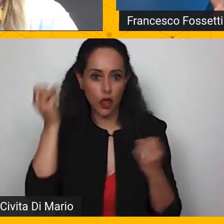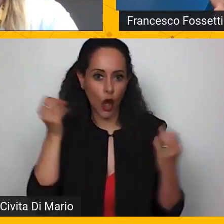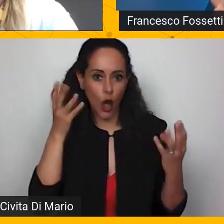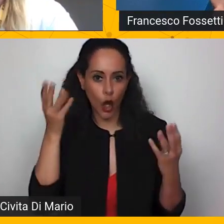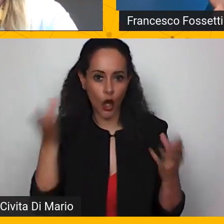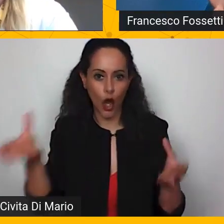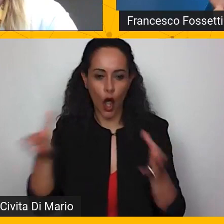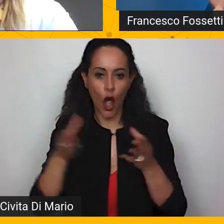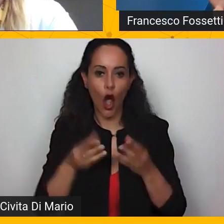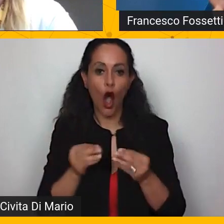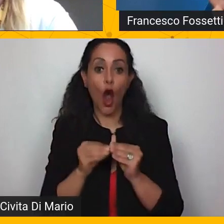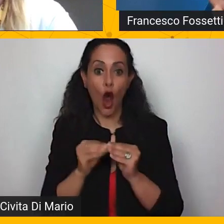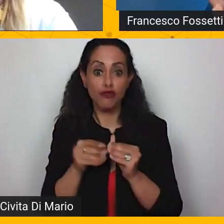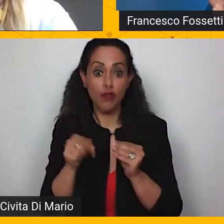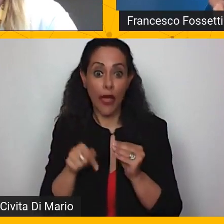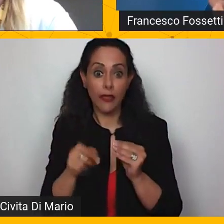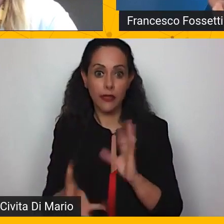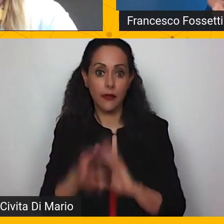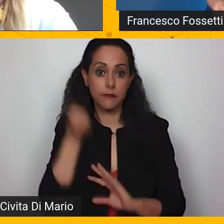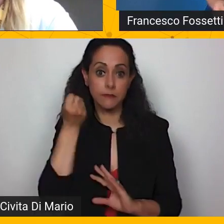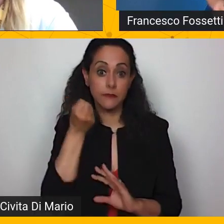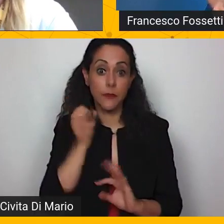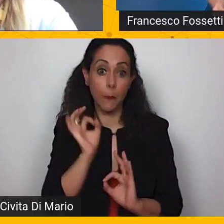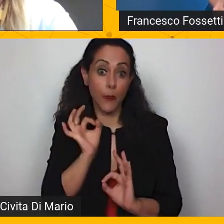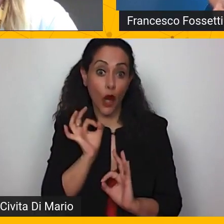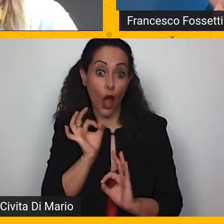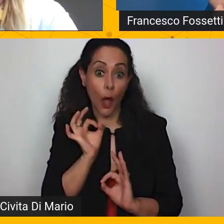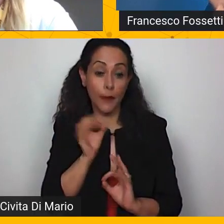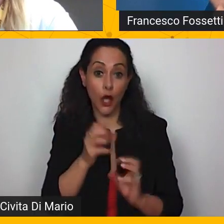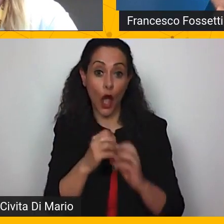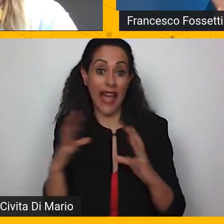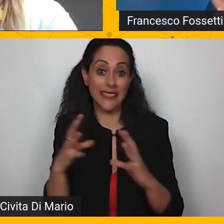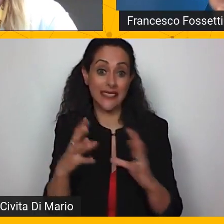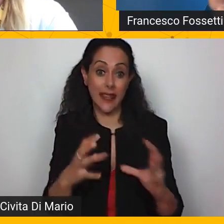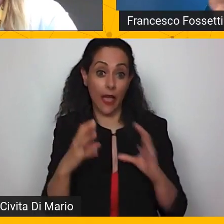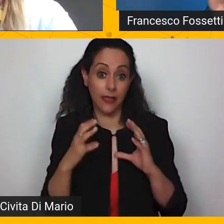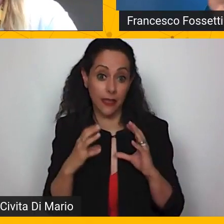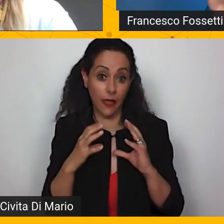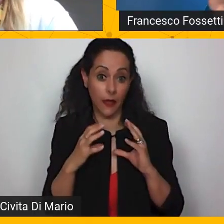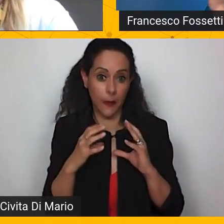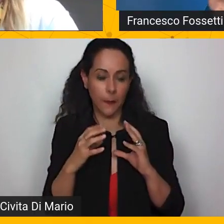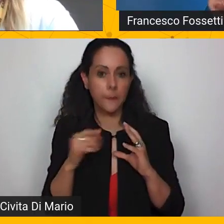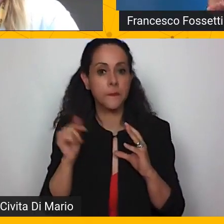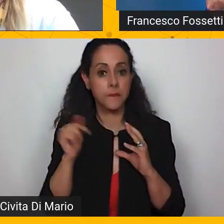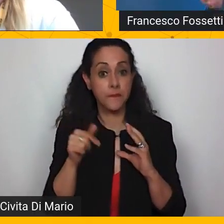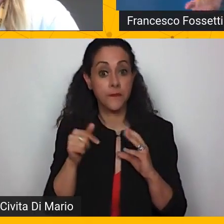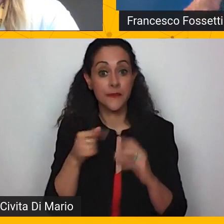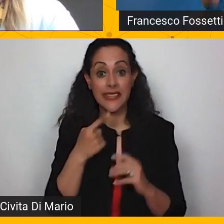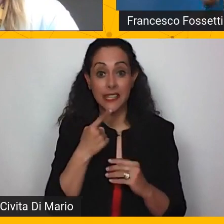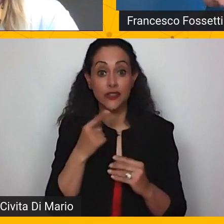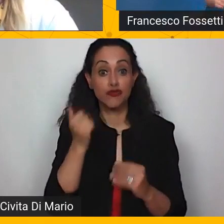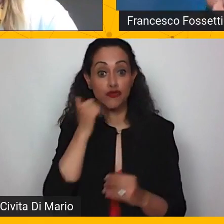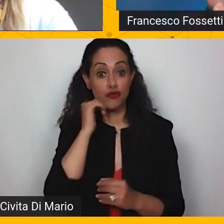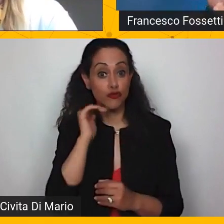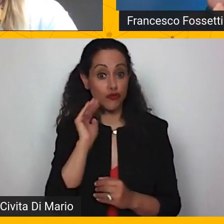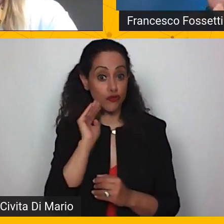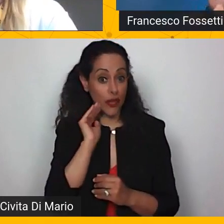ricevono appunto questi oggetti dalle aziende stesse. E questo è un meccanismo eh su cui i